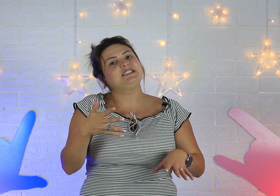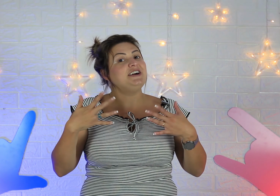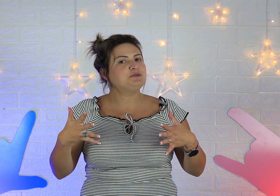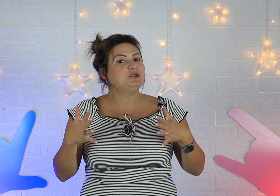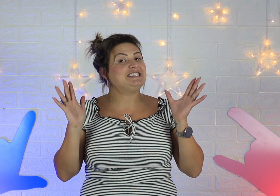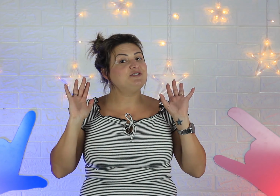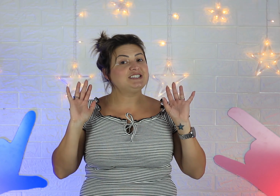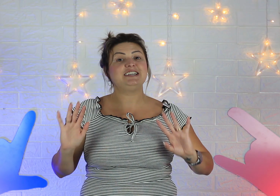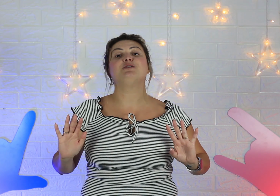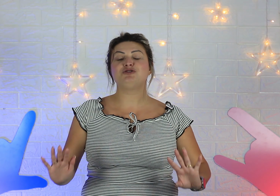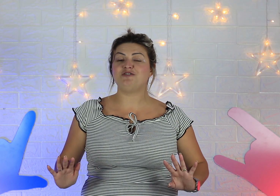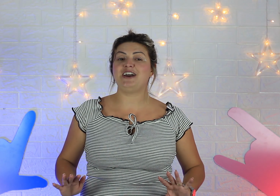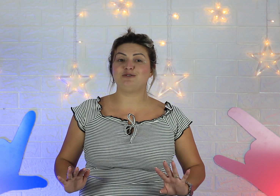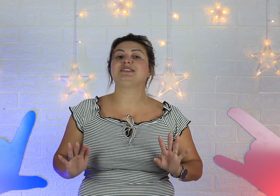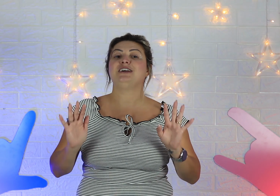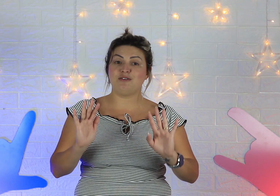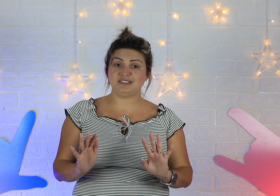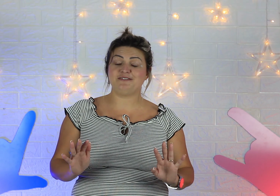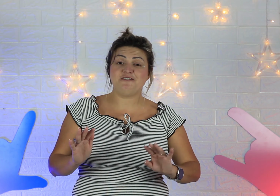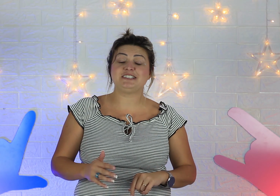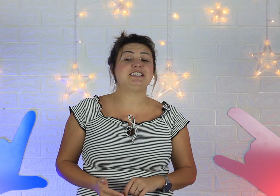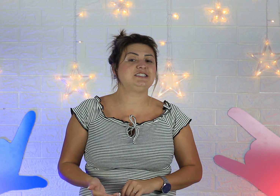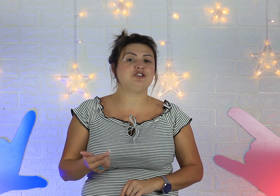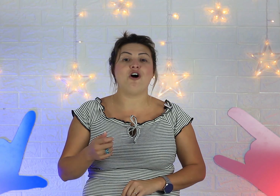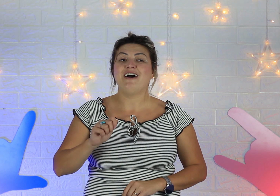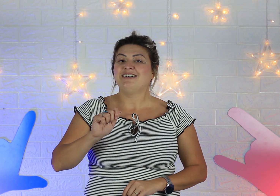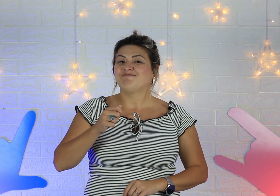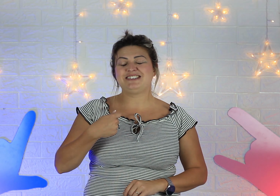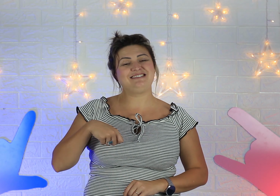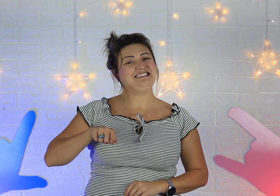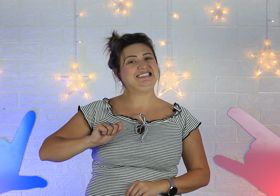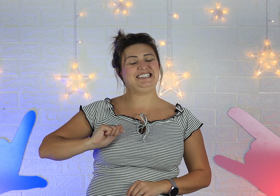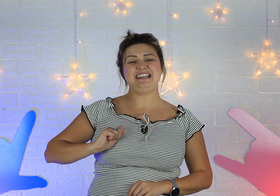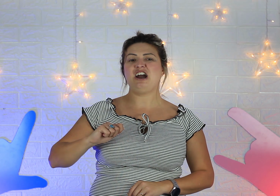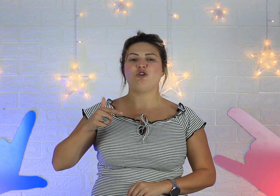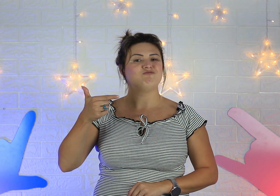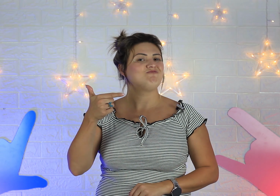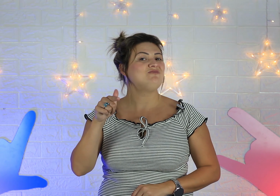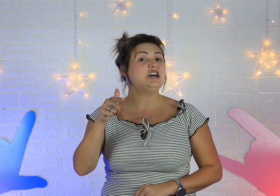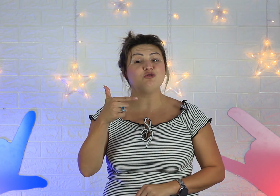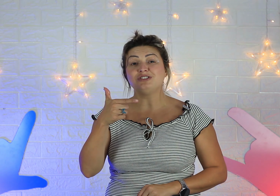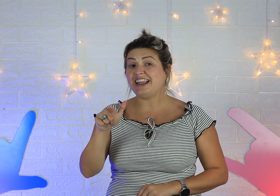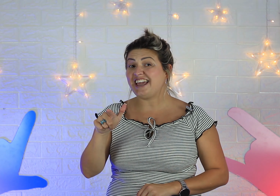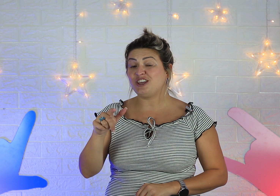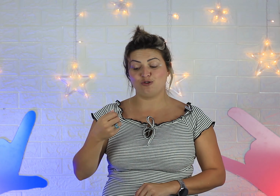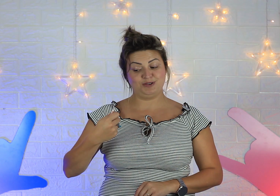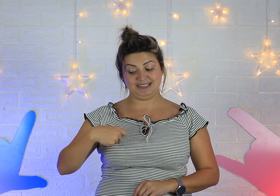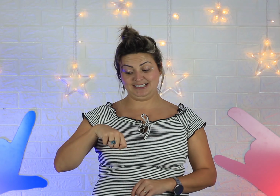e aí você vai responder Se você não tiver um sinal você vai fazer assim ó o sinal não tenho